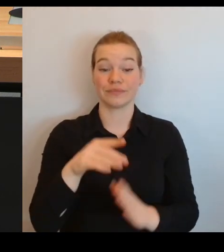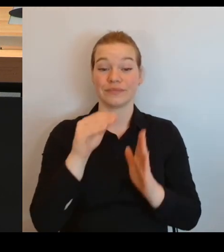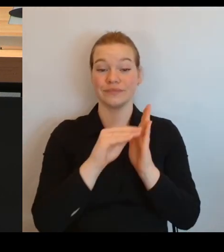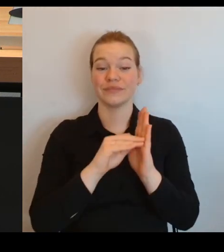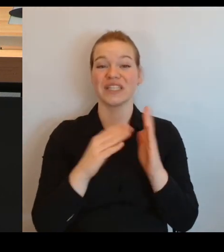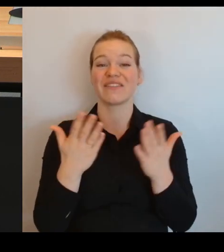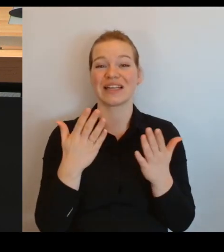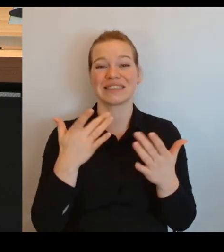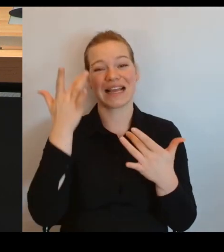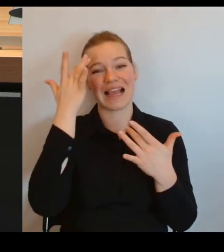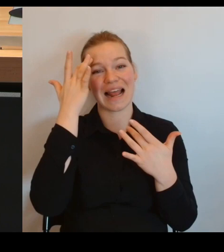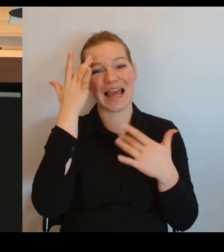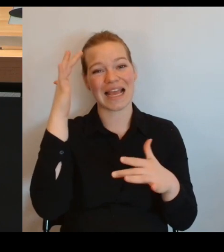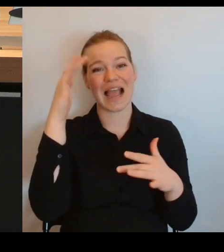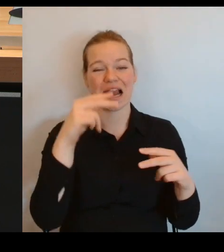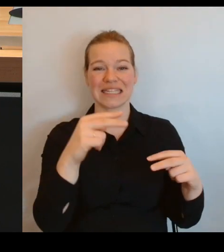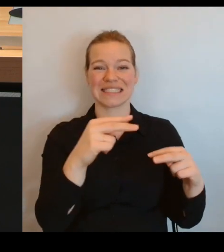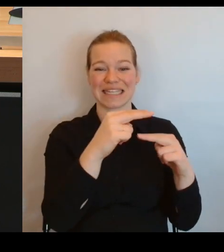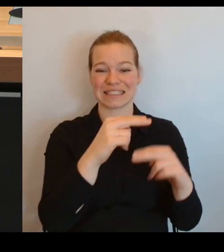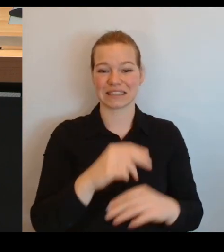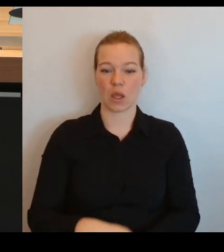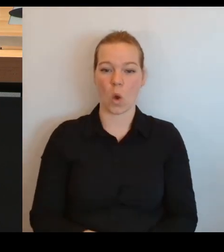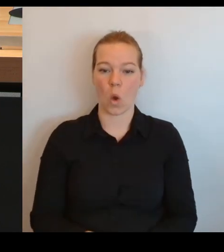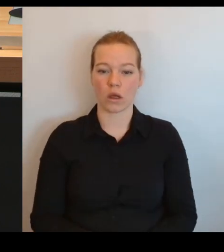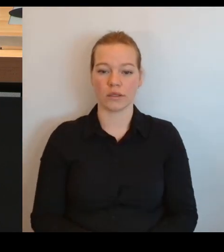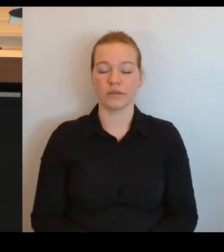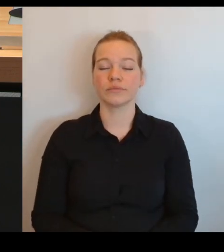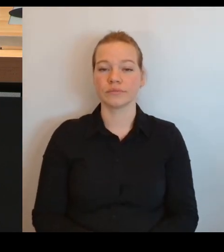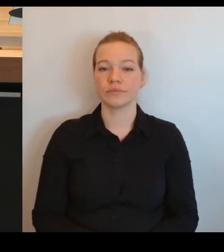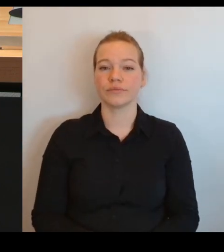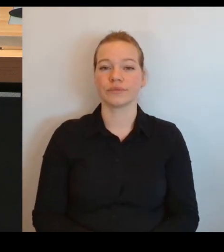eine Rechtsgrundlage dafür gibt, dass per Gesetz der Anspruch auf Zahlung